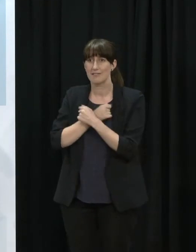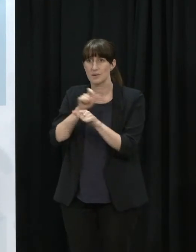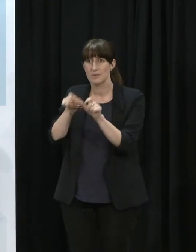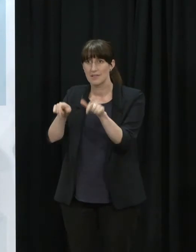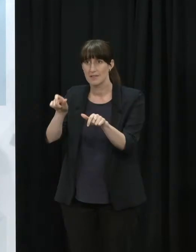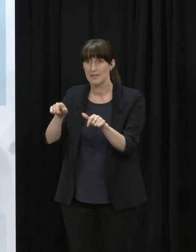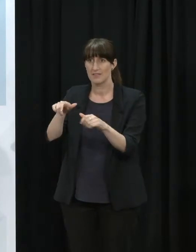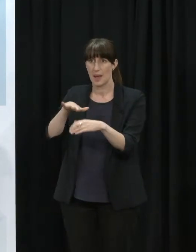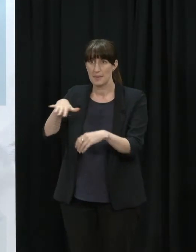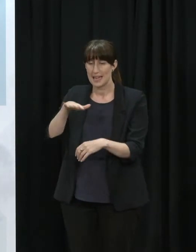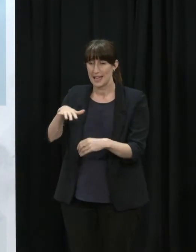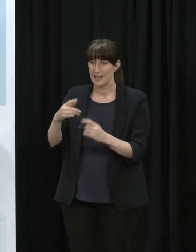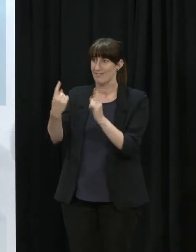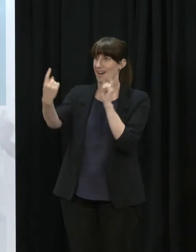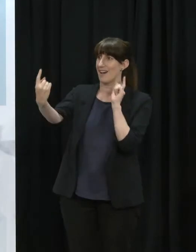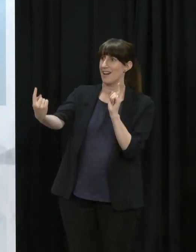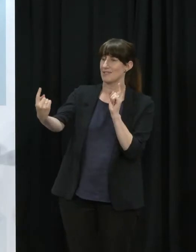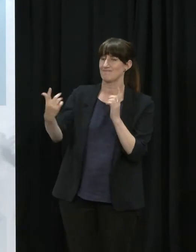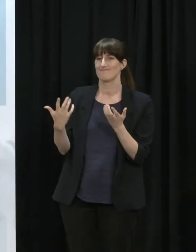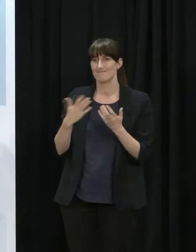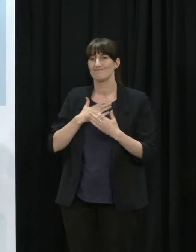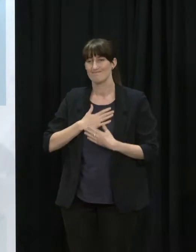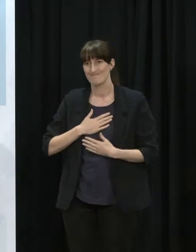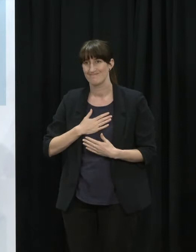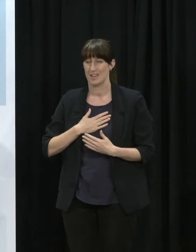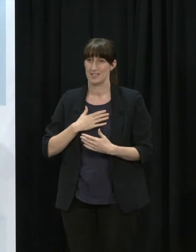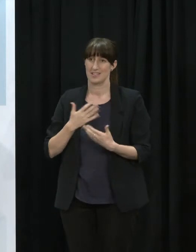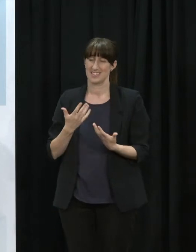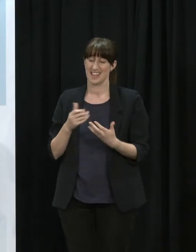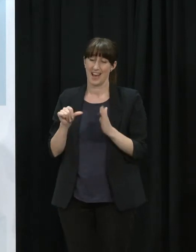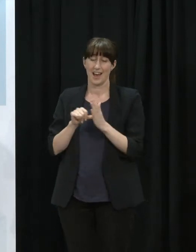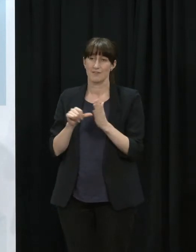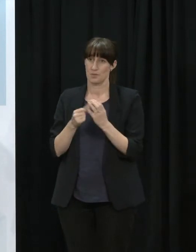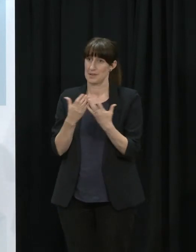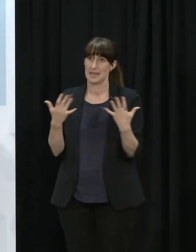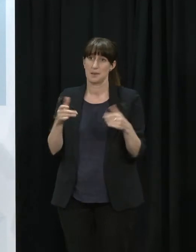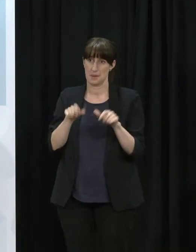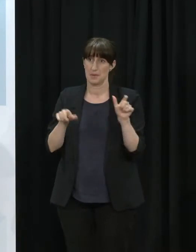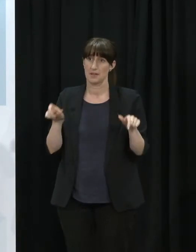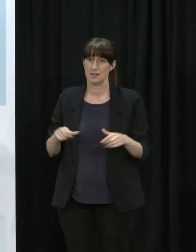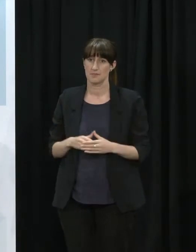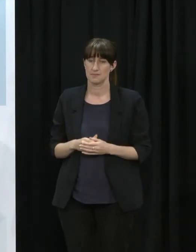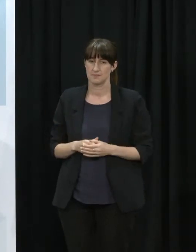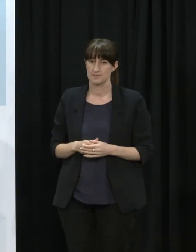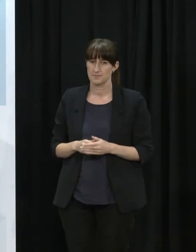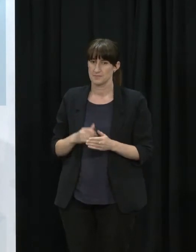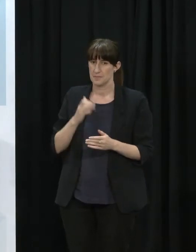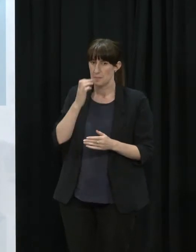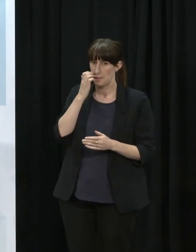taea te rongo) i te taumata whaiaro me te taumata takitahi ahakoa he nga tangata kua pa ki a raatau pakihi, kua pa ki nga mahere, nga tangata e pa ana wehea mai i o ratau whanau, te